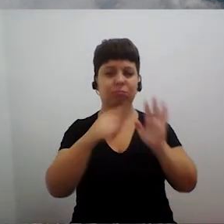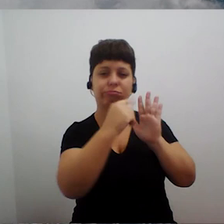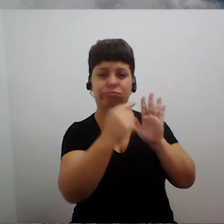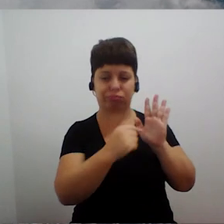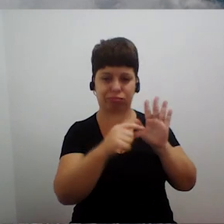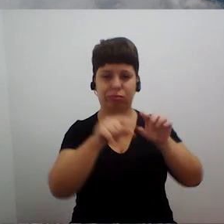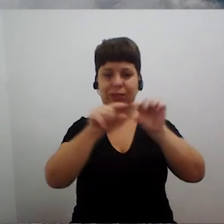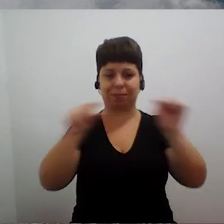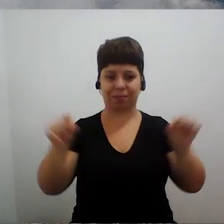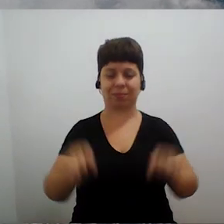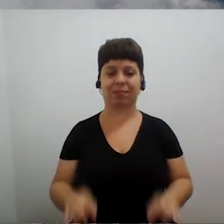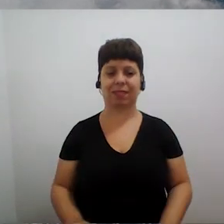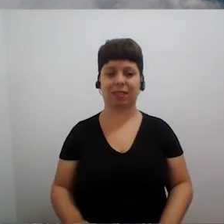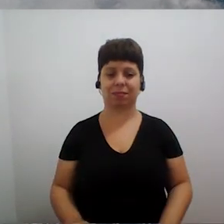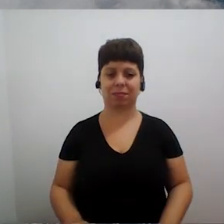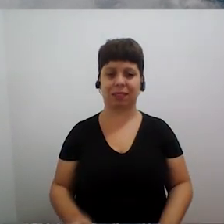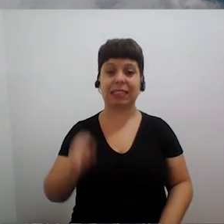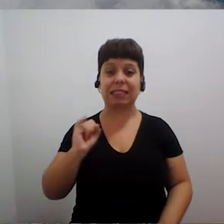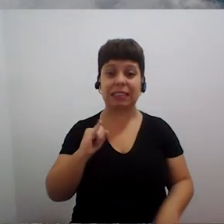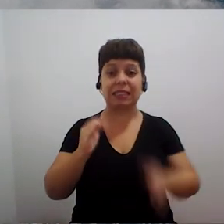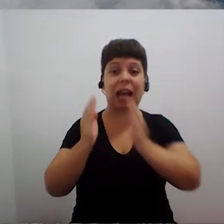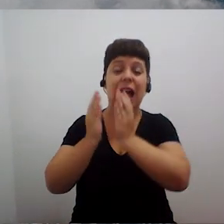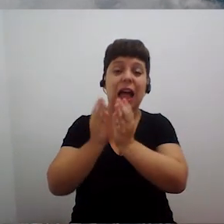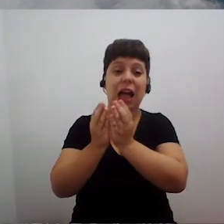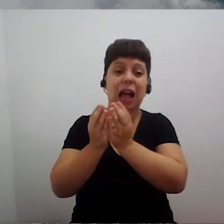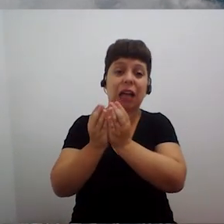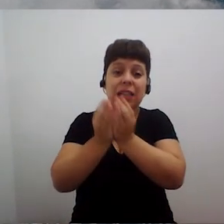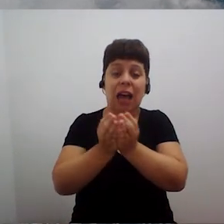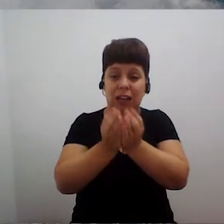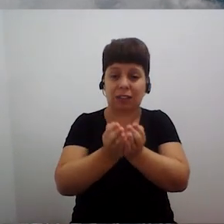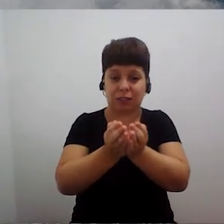se a bordo da nave do voto da grande compaixão flutuarmos no vasto oceano